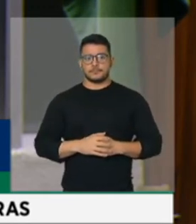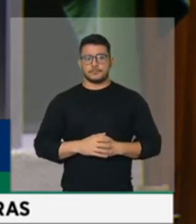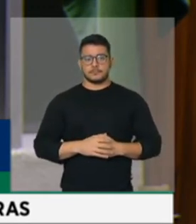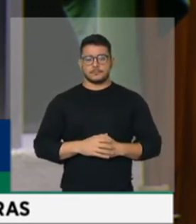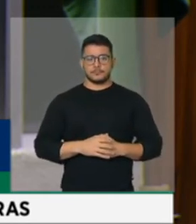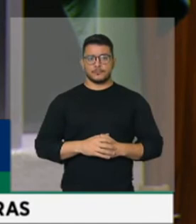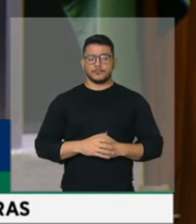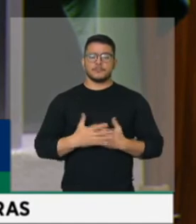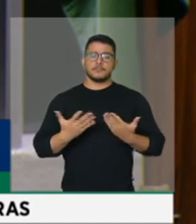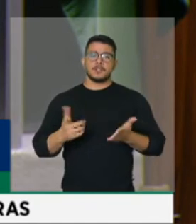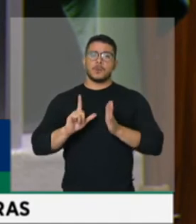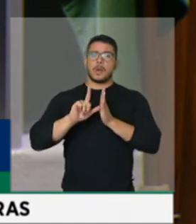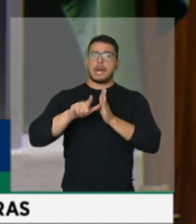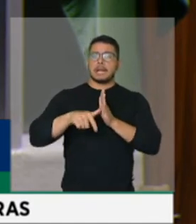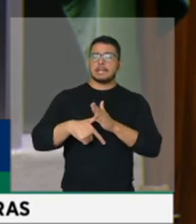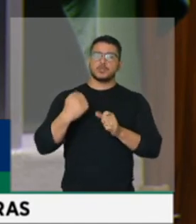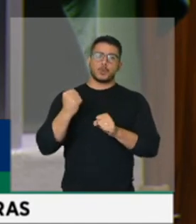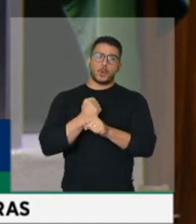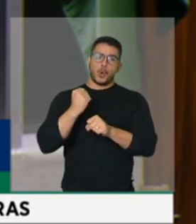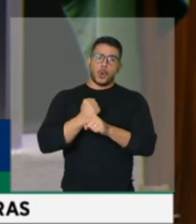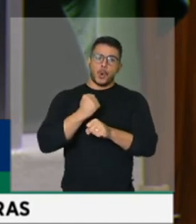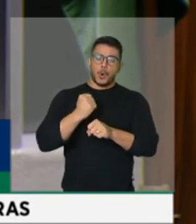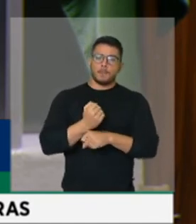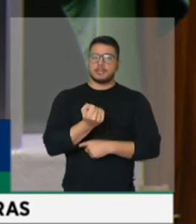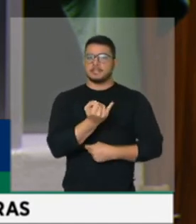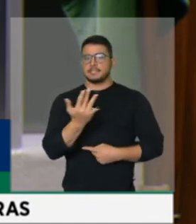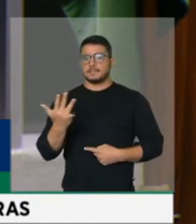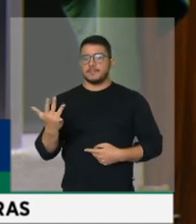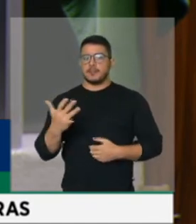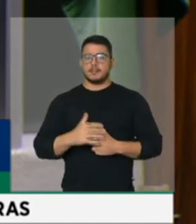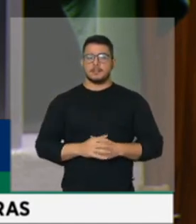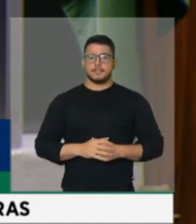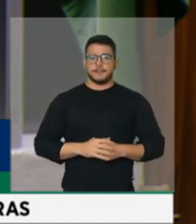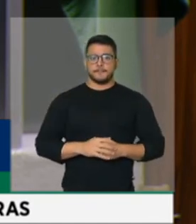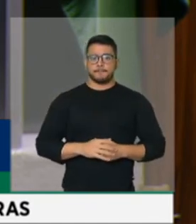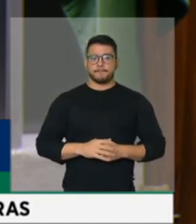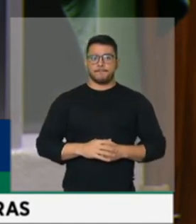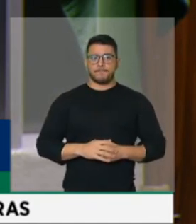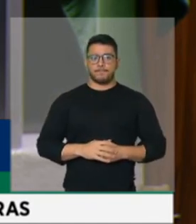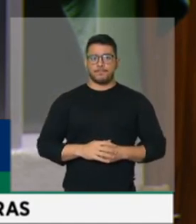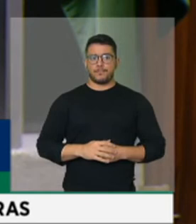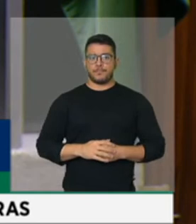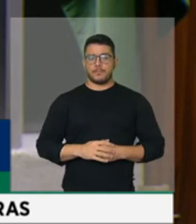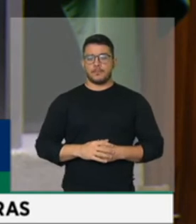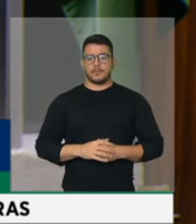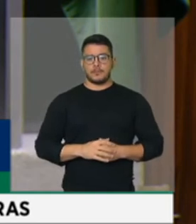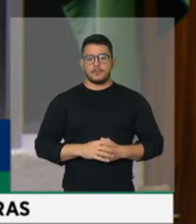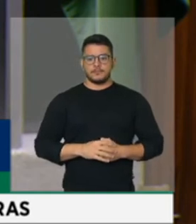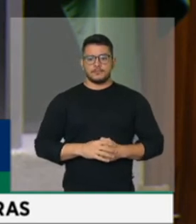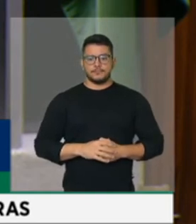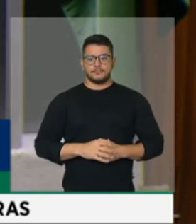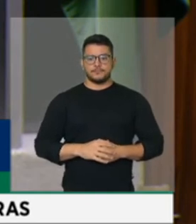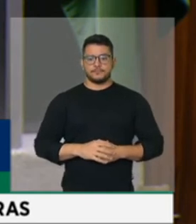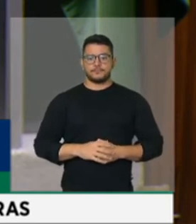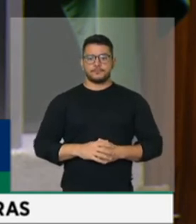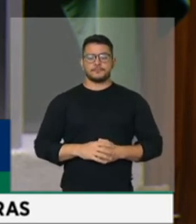PRESIDENTE... DADOS... FUNDAMENTAIS REFERENTES É EMPRESA NOS ÚLTIMOS ANOS... A PERDA DE CAPACIDADE DA EMPRESA RESULTOU EM ATRASO NA